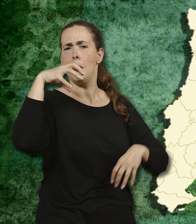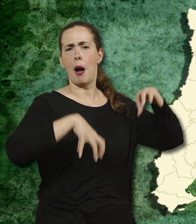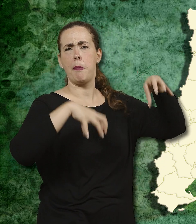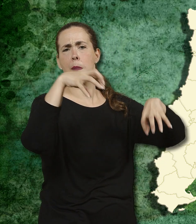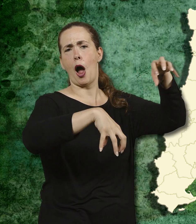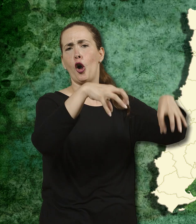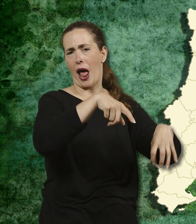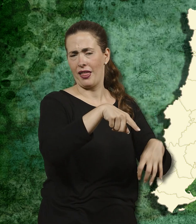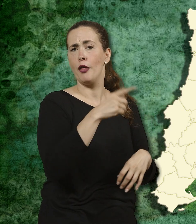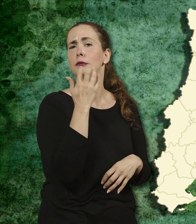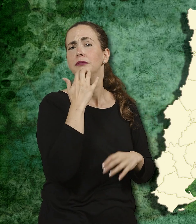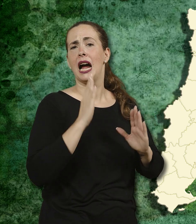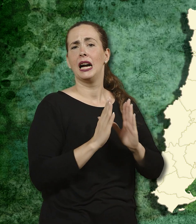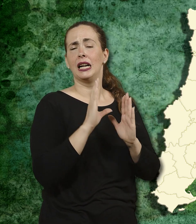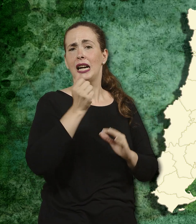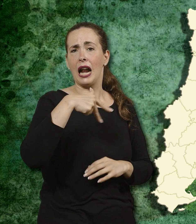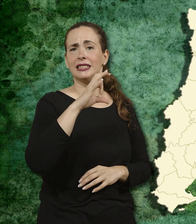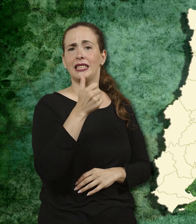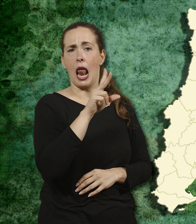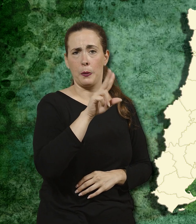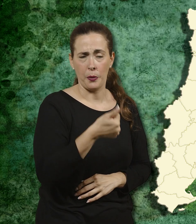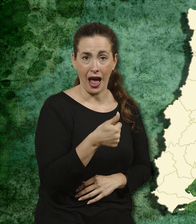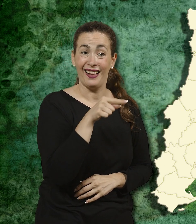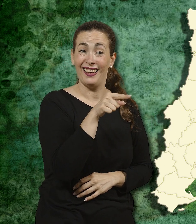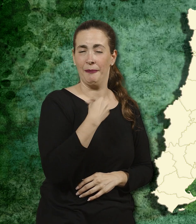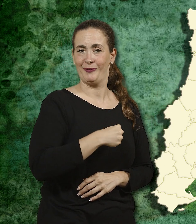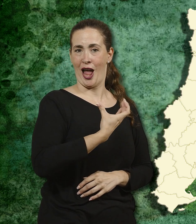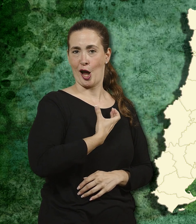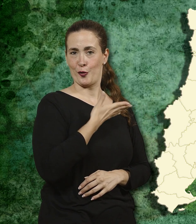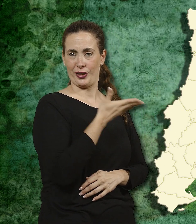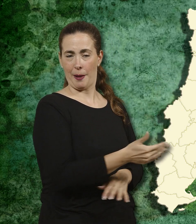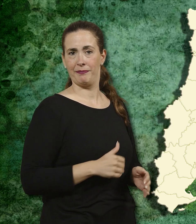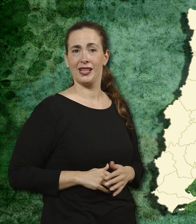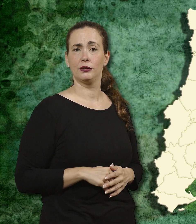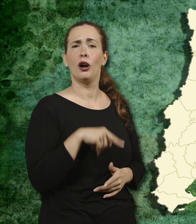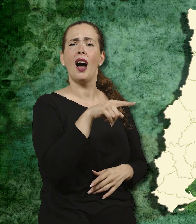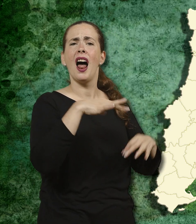i per diverses urbanitzacions com Can Salvà, on hi ha l'Ajuntament.